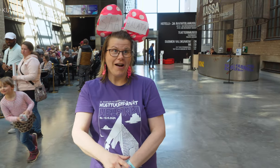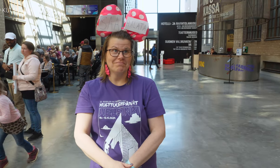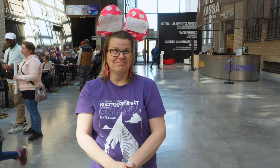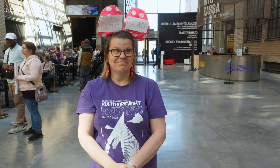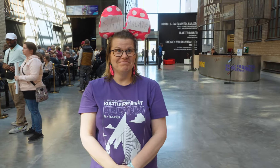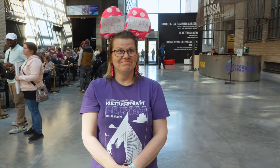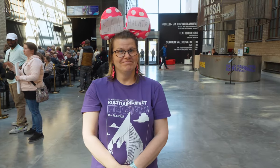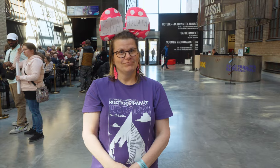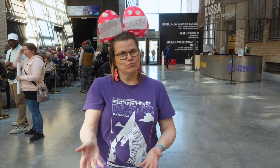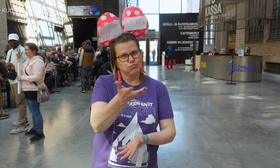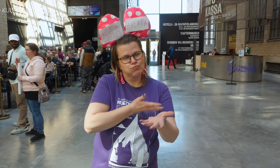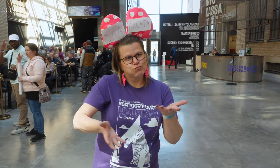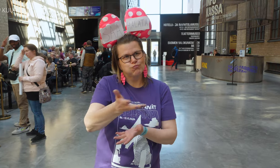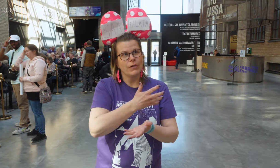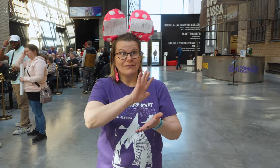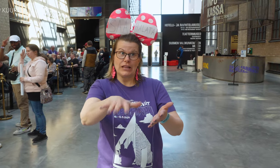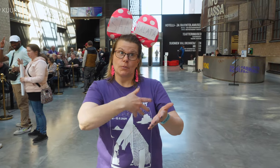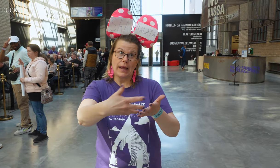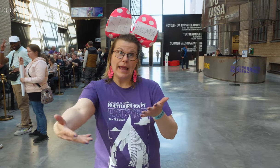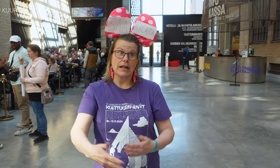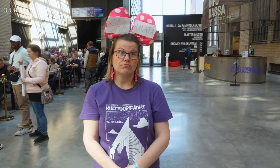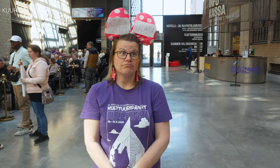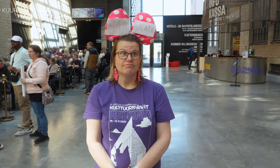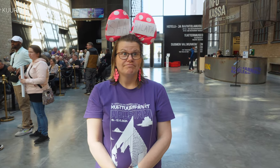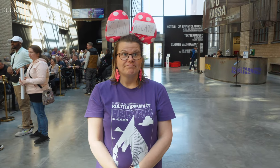Itse kulttuuri. Yhdessäolo. Viittomakieli.